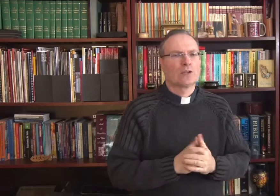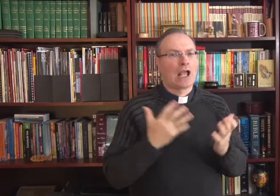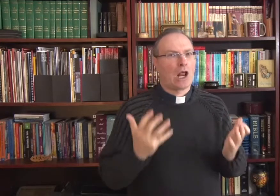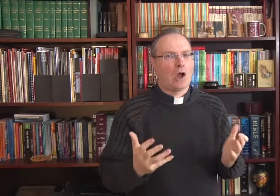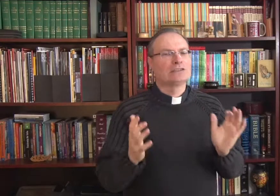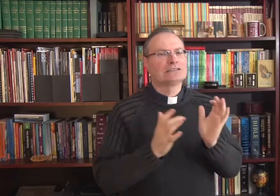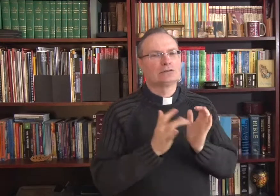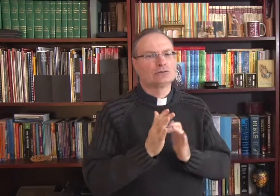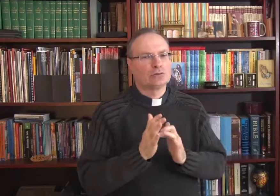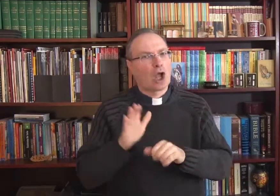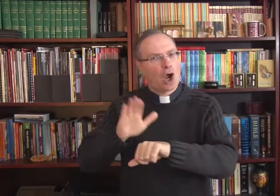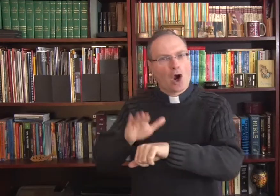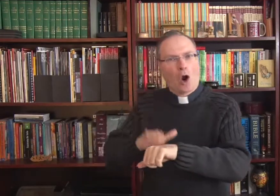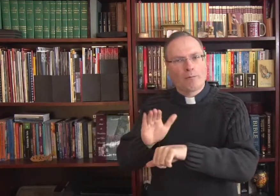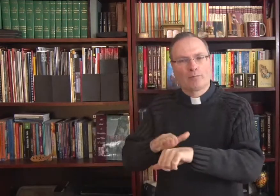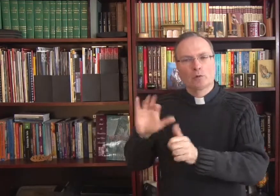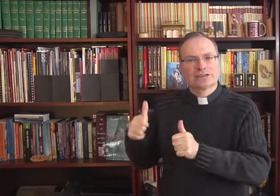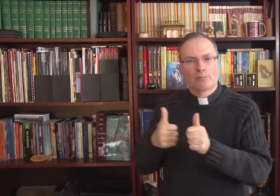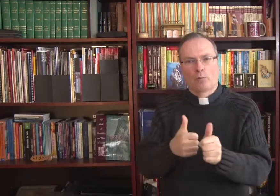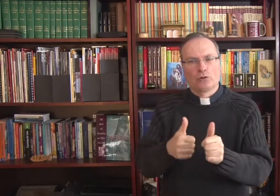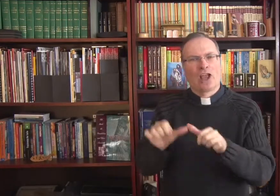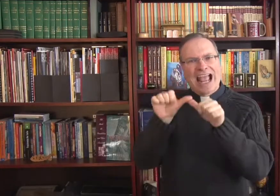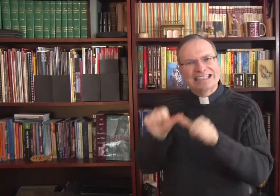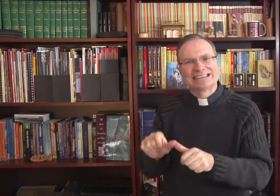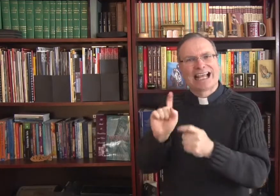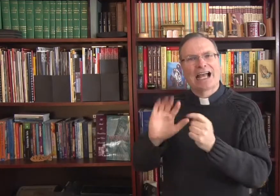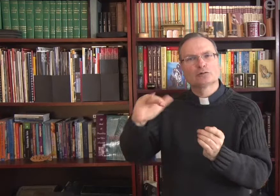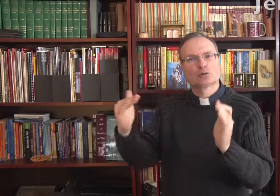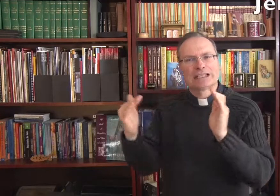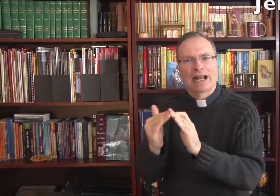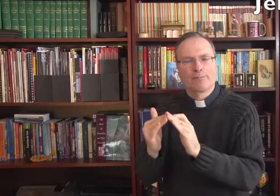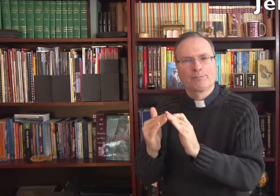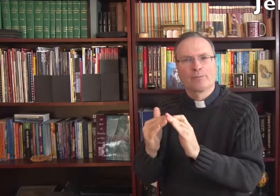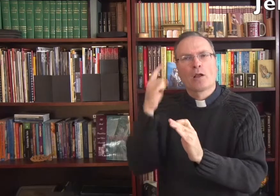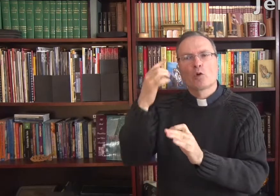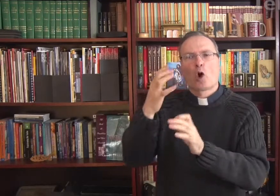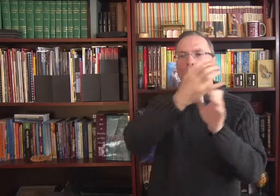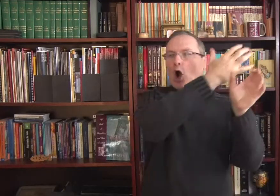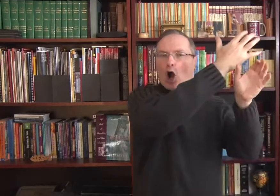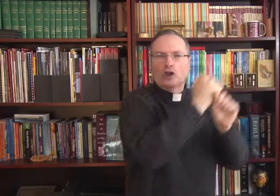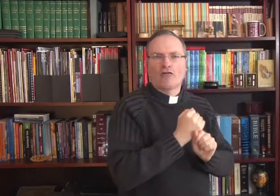Alors Jésus recommande aux apôtres de rester à Jérusalem pour recevoir